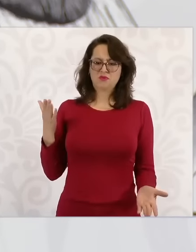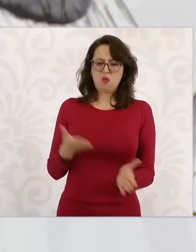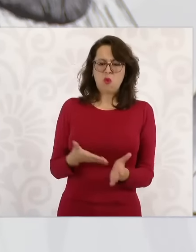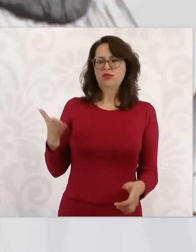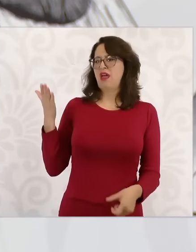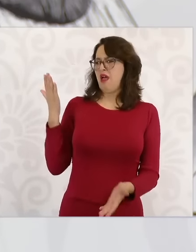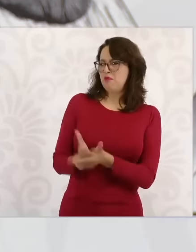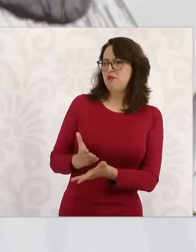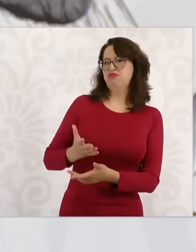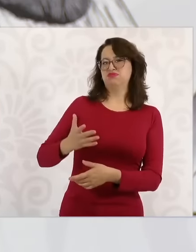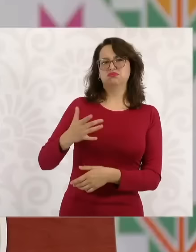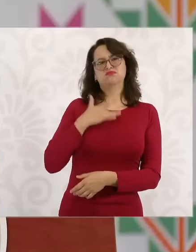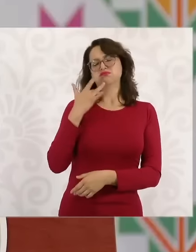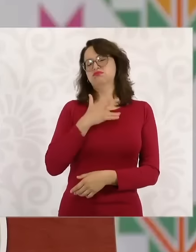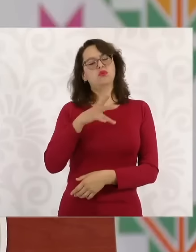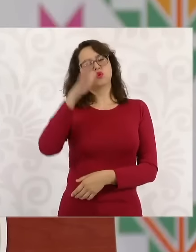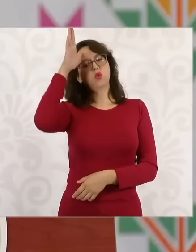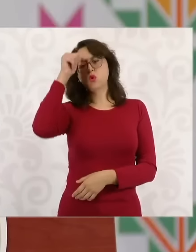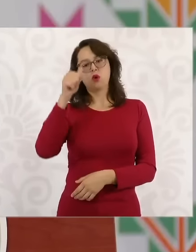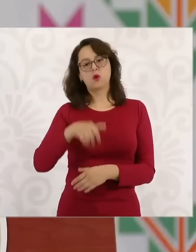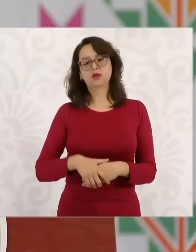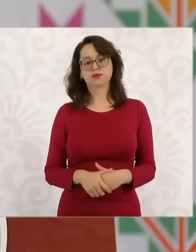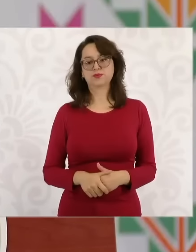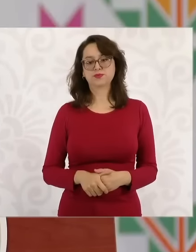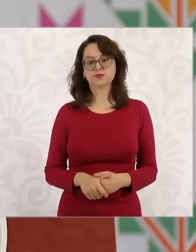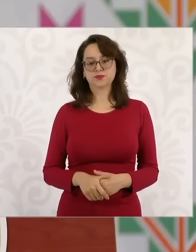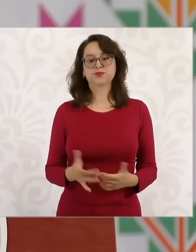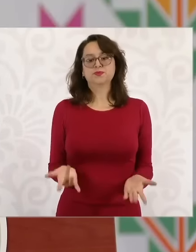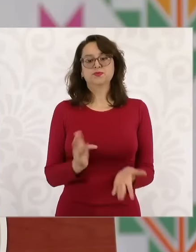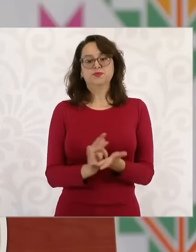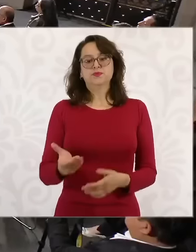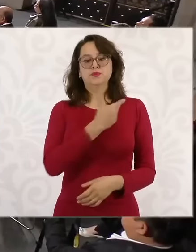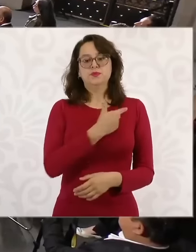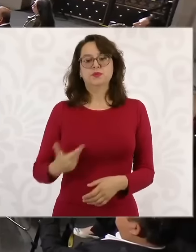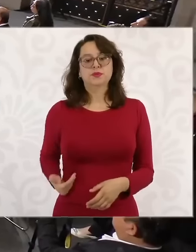desde nuestro punto de vista no tienen fundamento. Gracias, presidenta. Eh, ya que aprovecho para